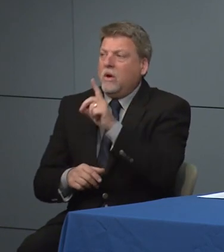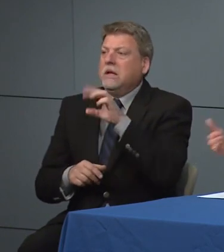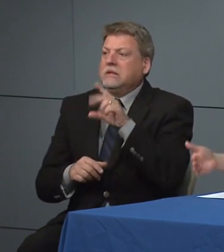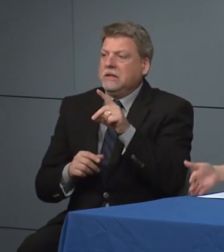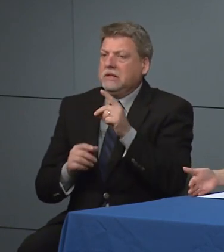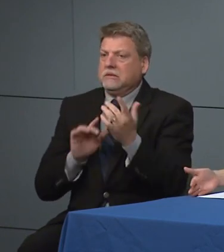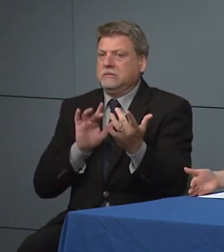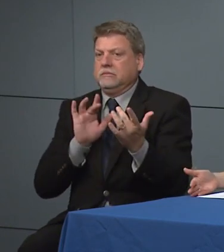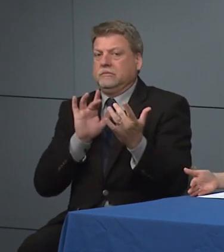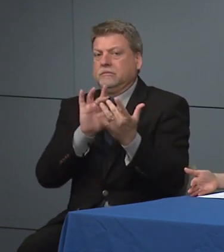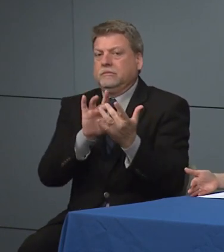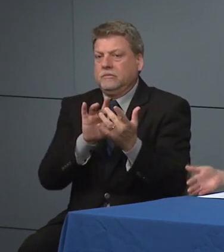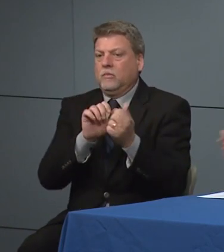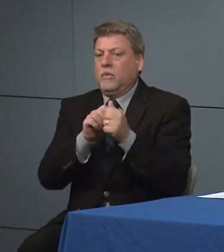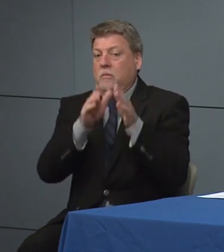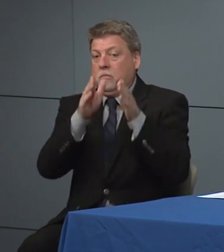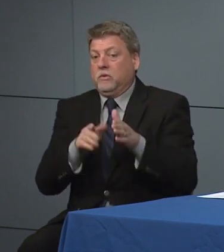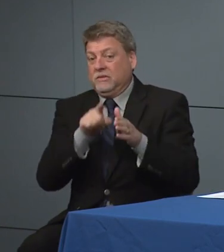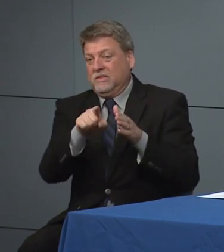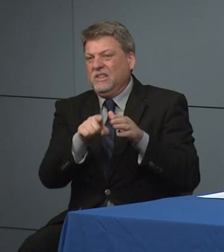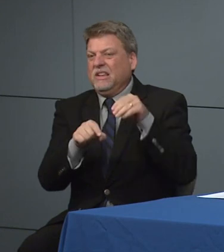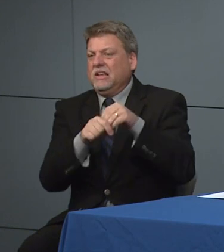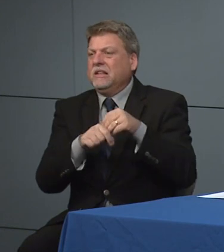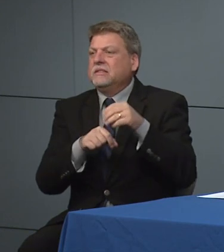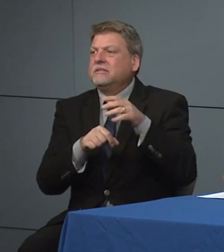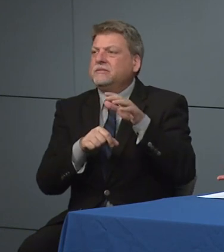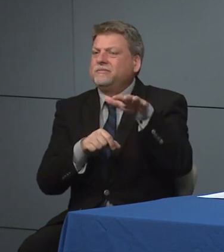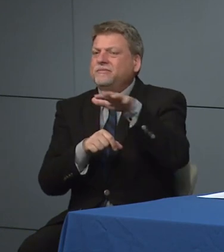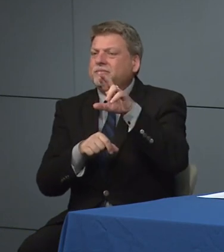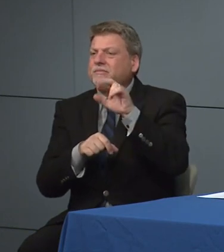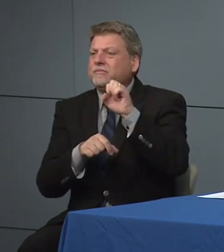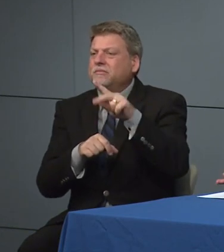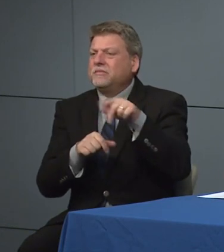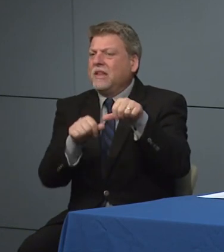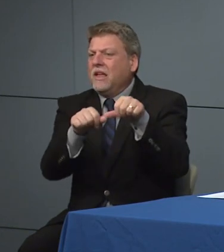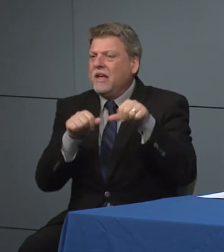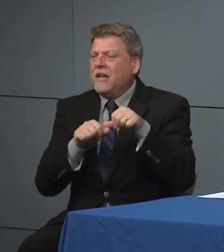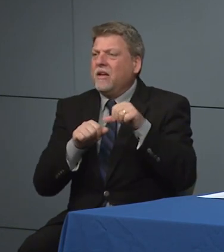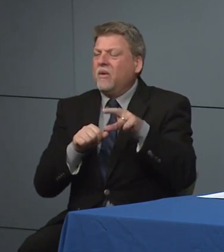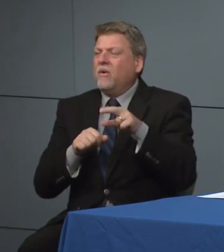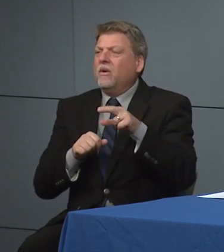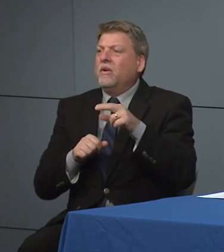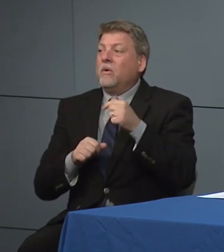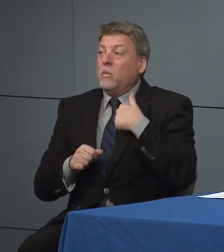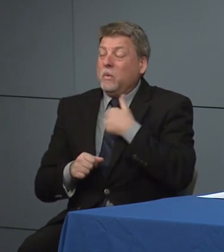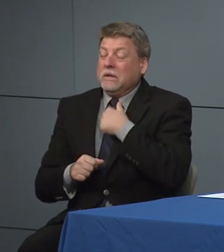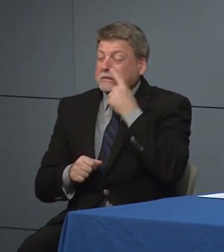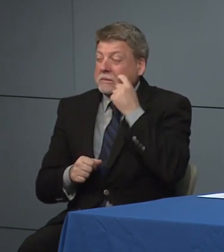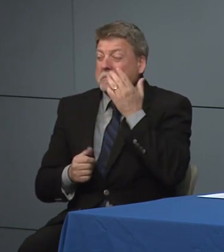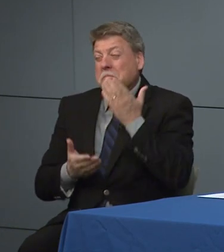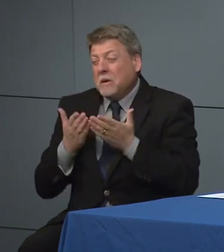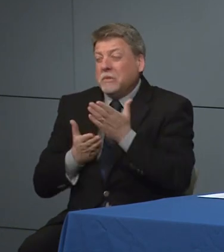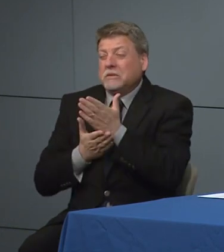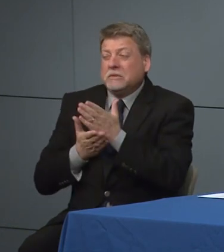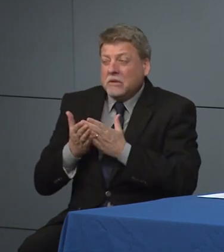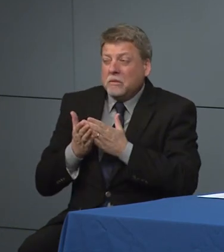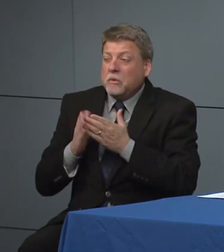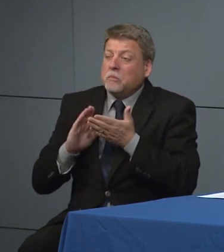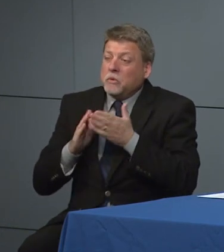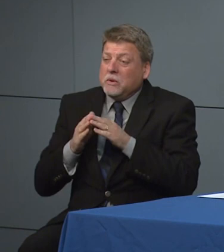tenido que sea un contacto con alguien como un historial de en relación a viajes. Esto es historia. Sospechamos que haya todavía una propagar propagación en la Comunidad,